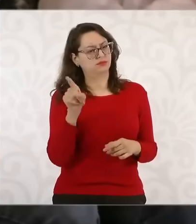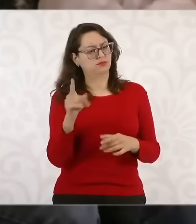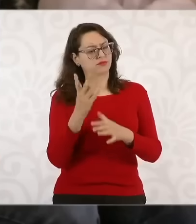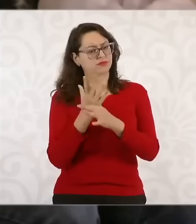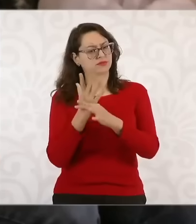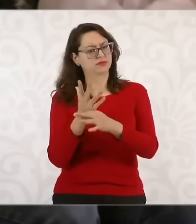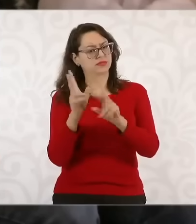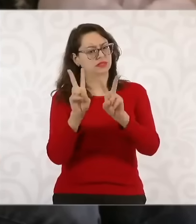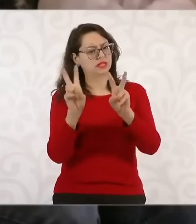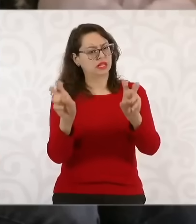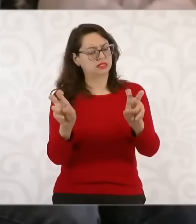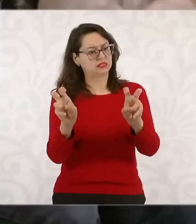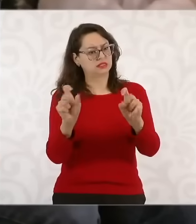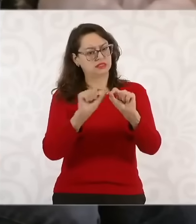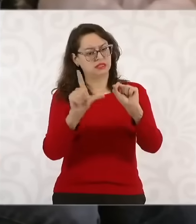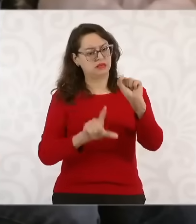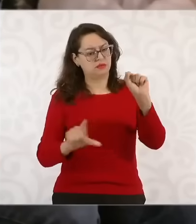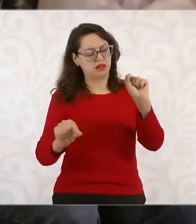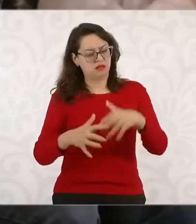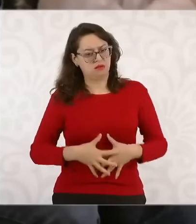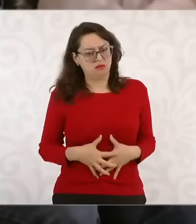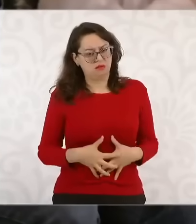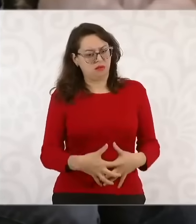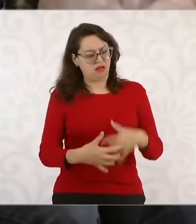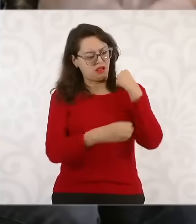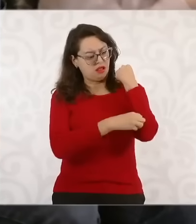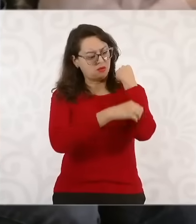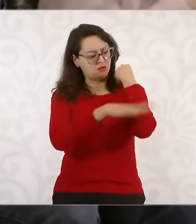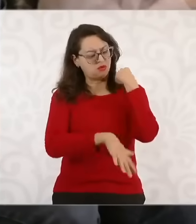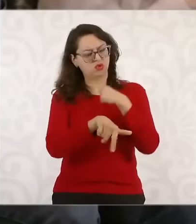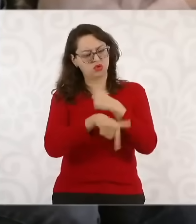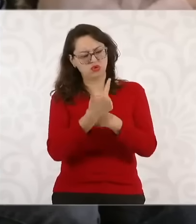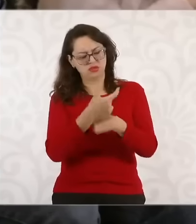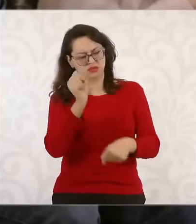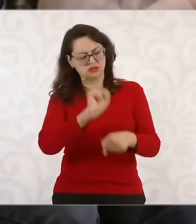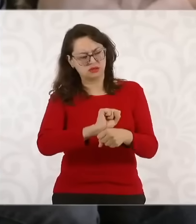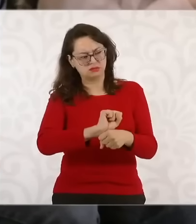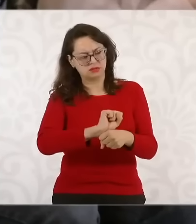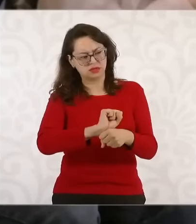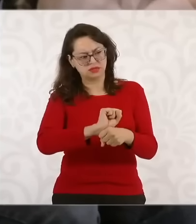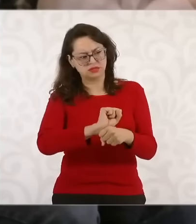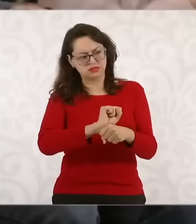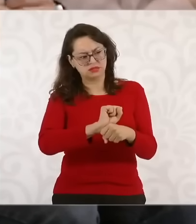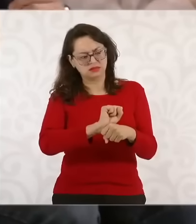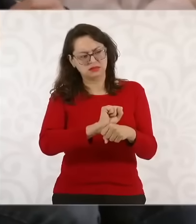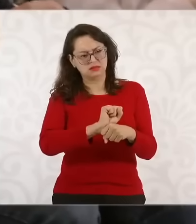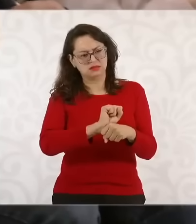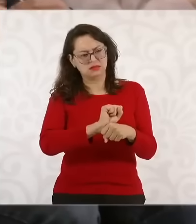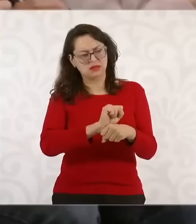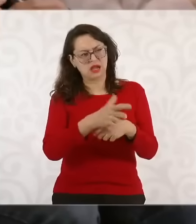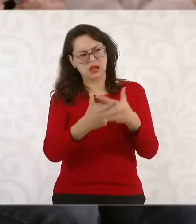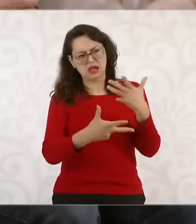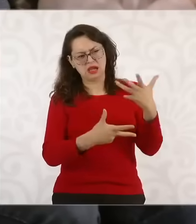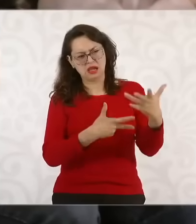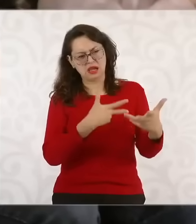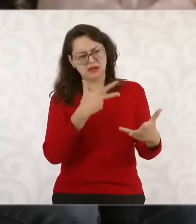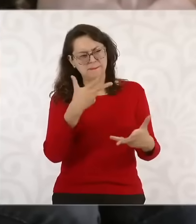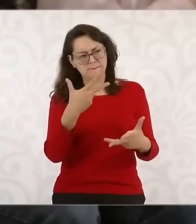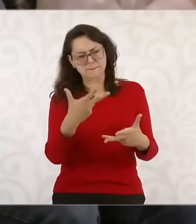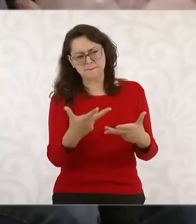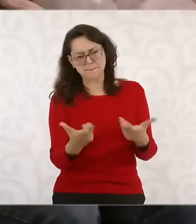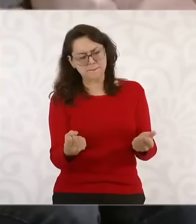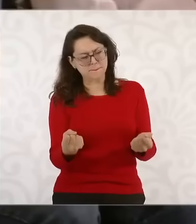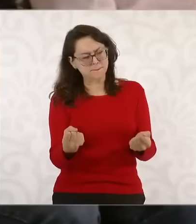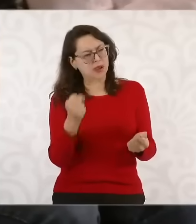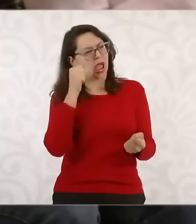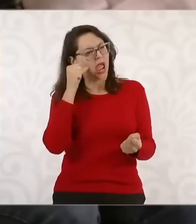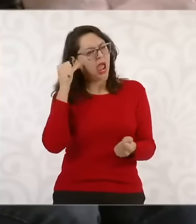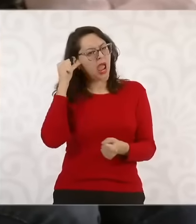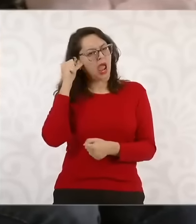cuanto al aborto a nivel nacional. e saber pues si esto e puesto que ayer eh la Comisión Presidencial